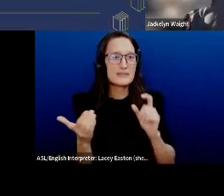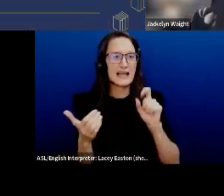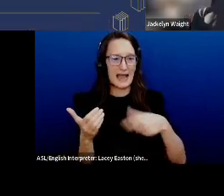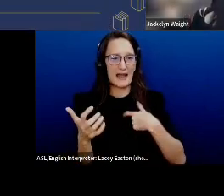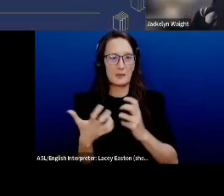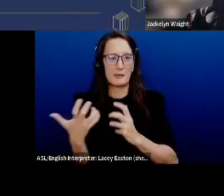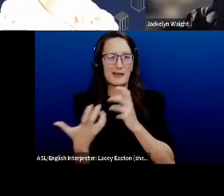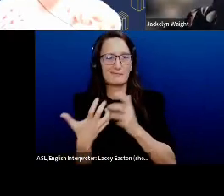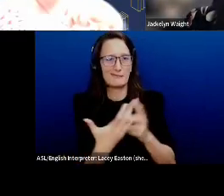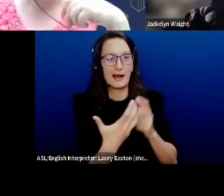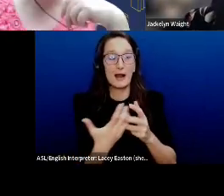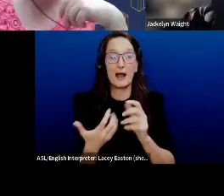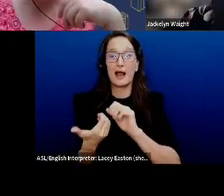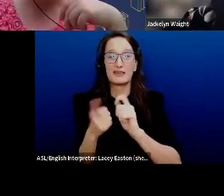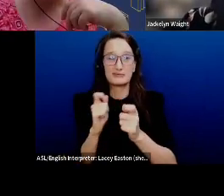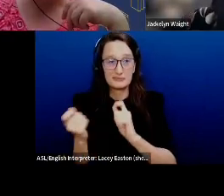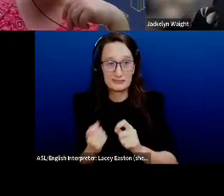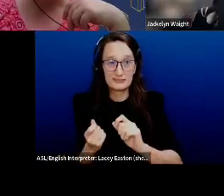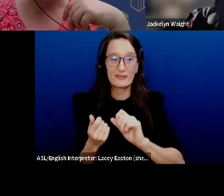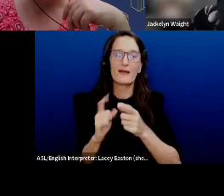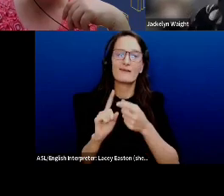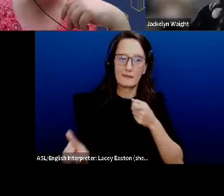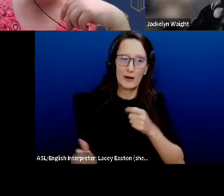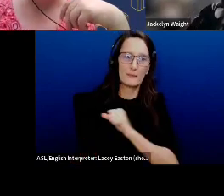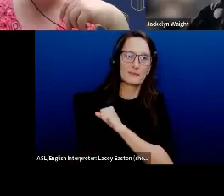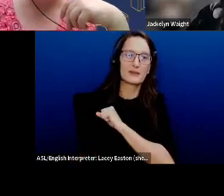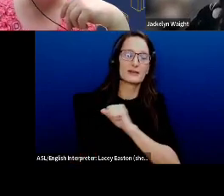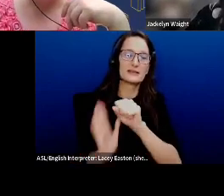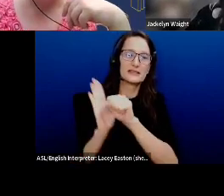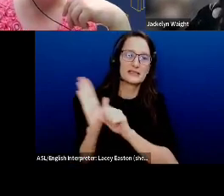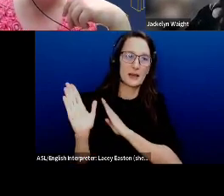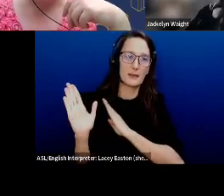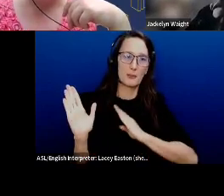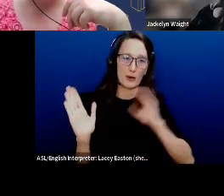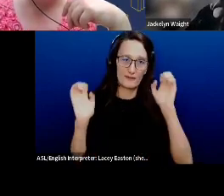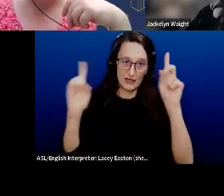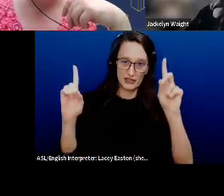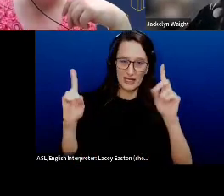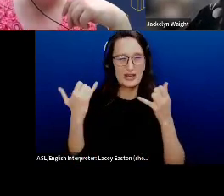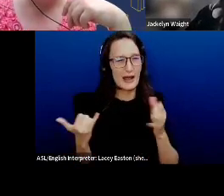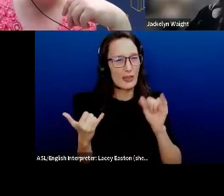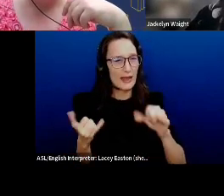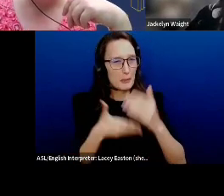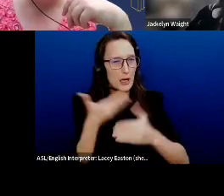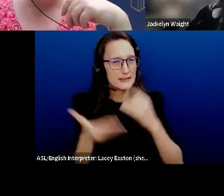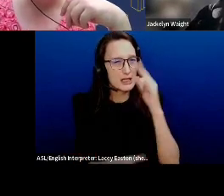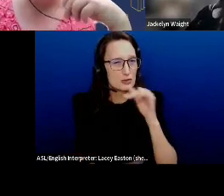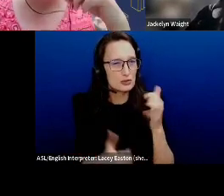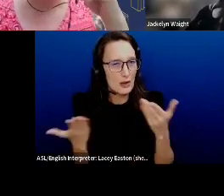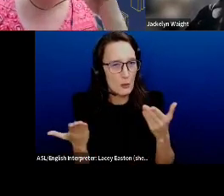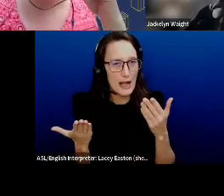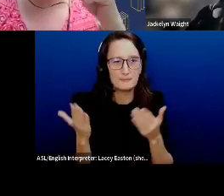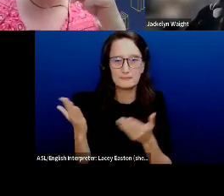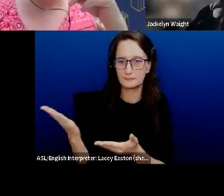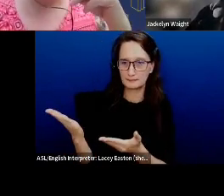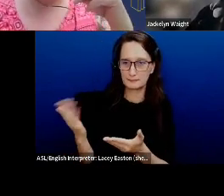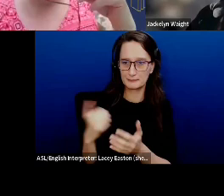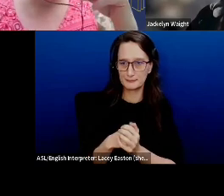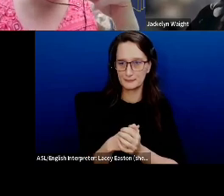de educación. Analicemos ese proceso. Diapositiva.